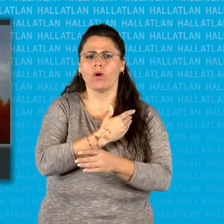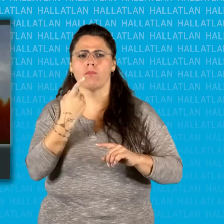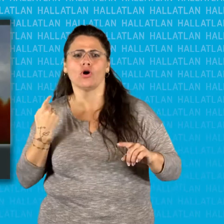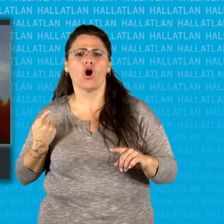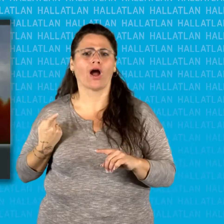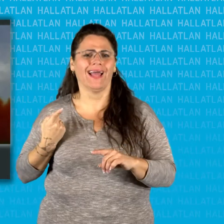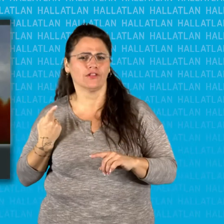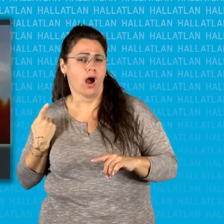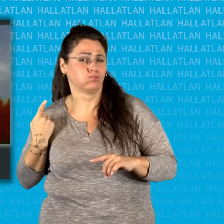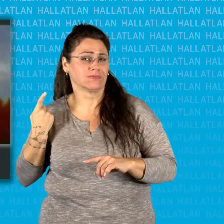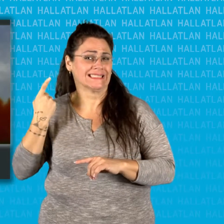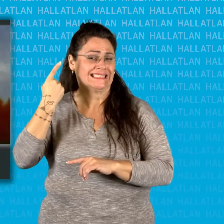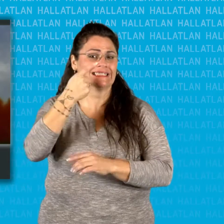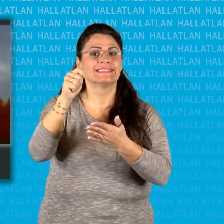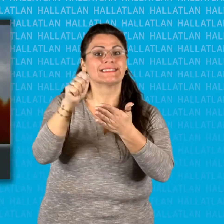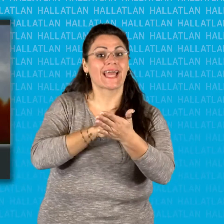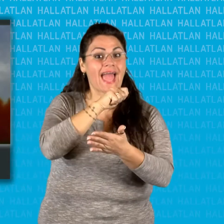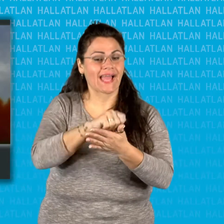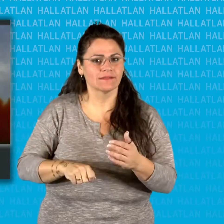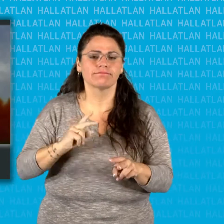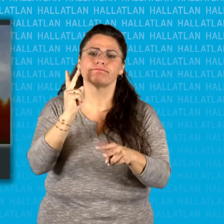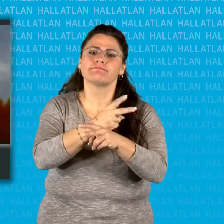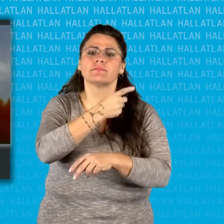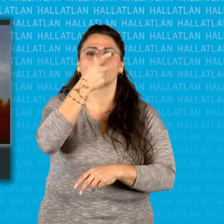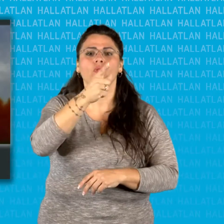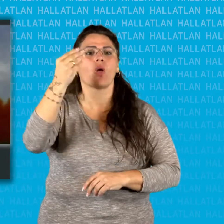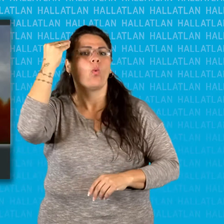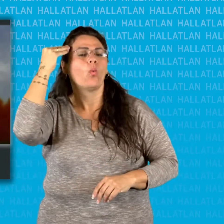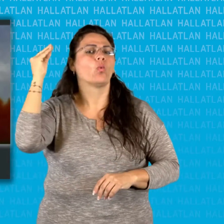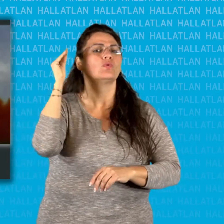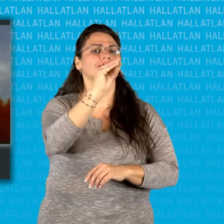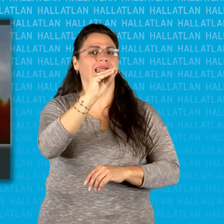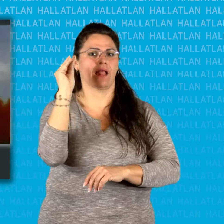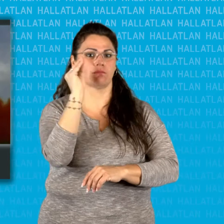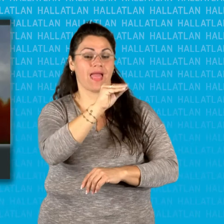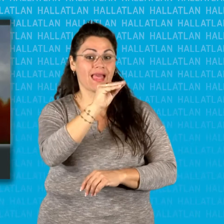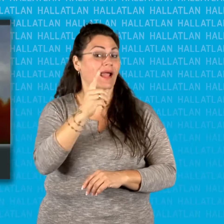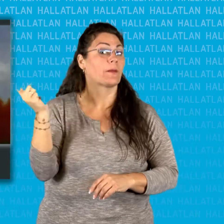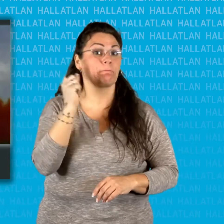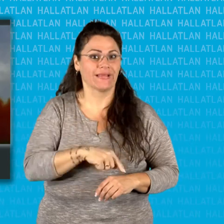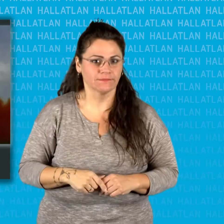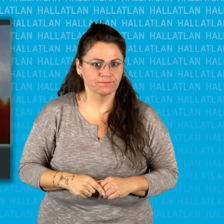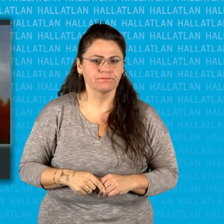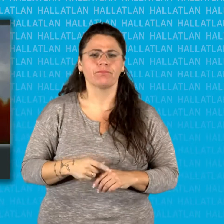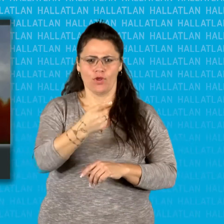rakétatesztje két súlyos üzenetet hordozott: